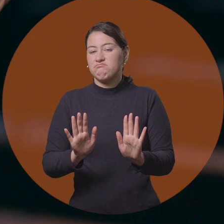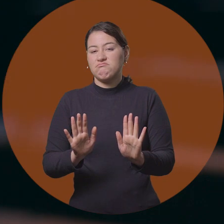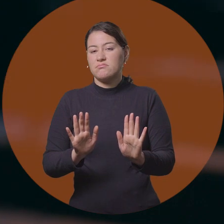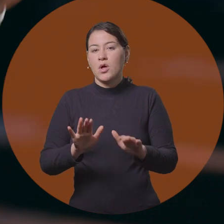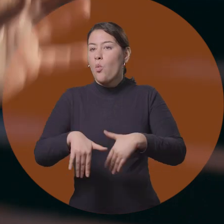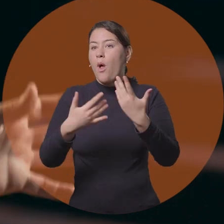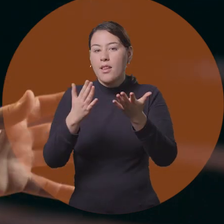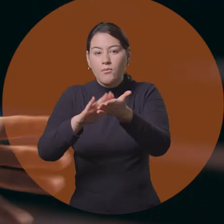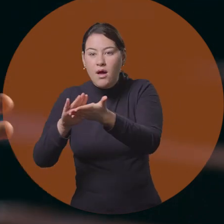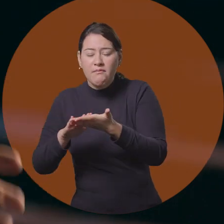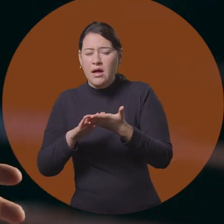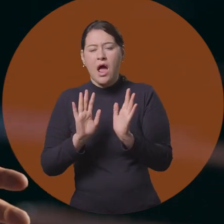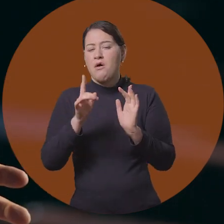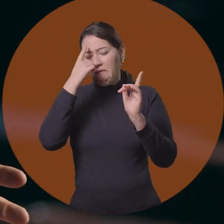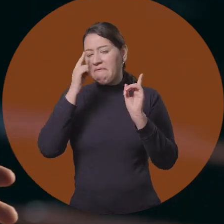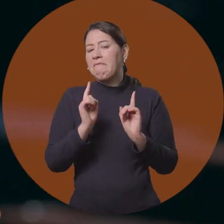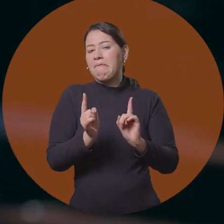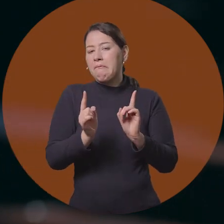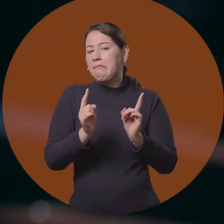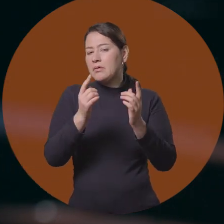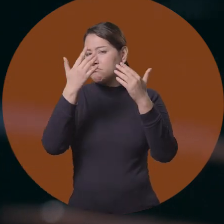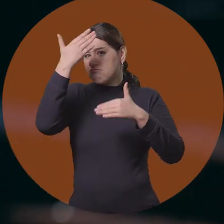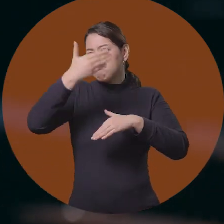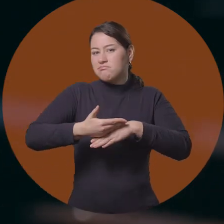Y pasa cualquier tipo de evidencias y no cambia su creencia.